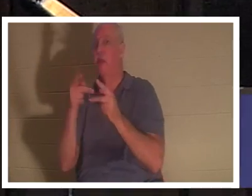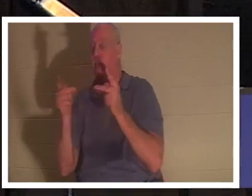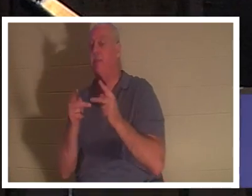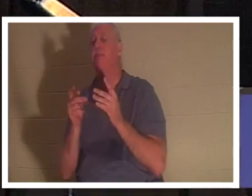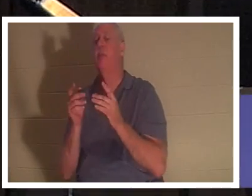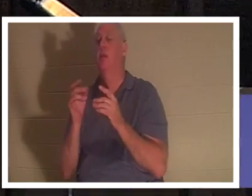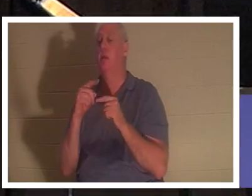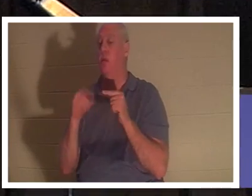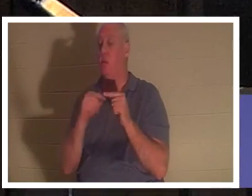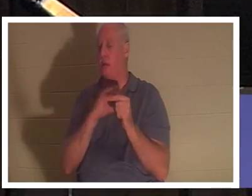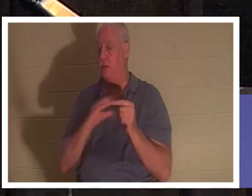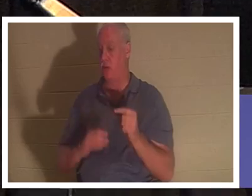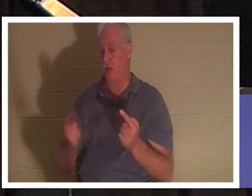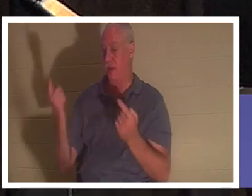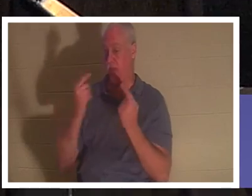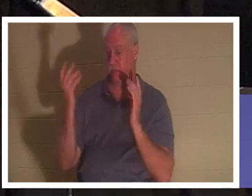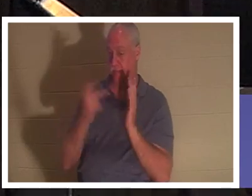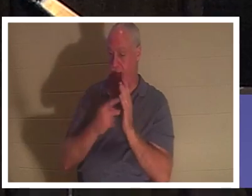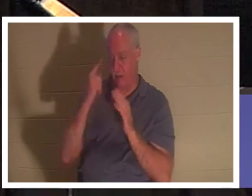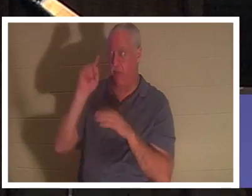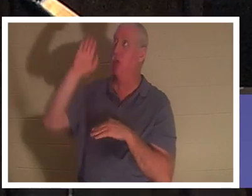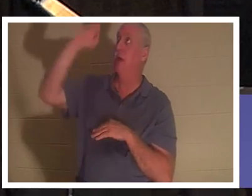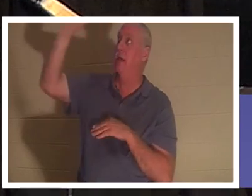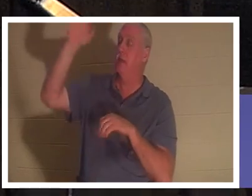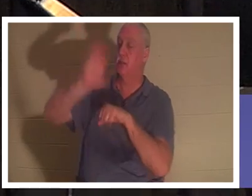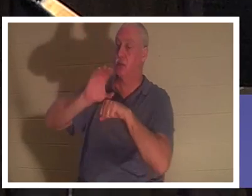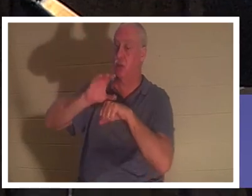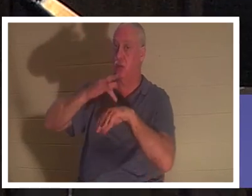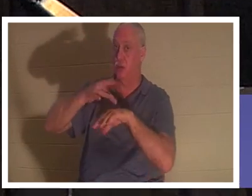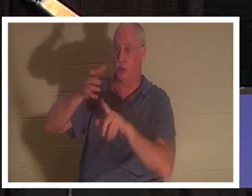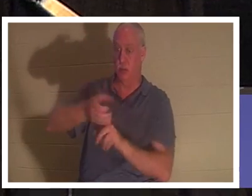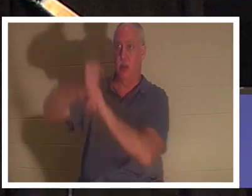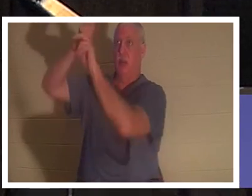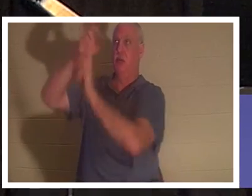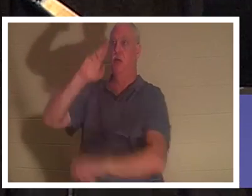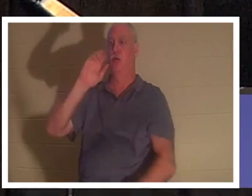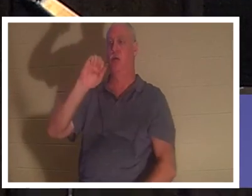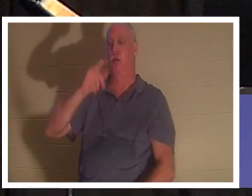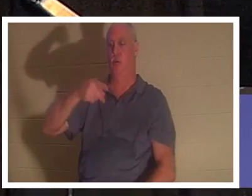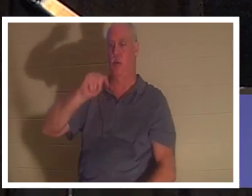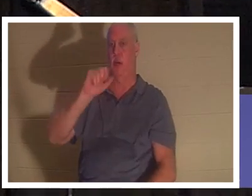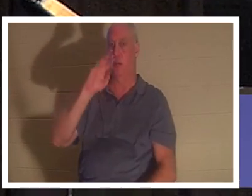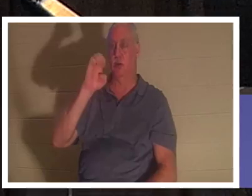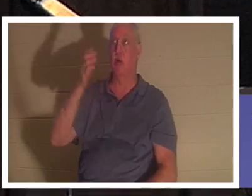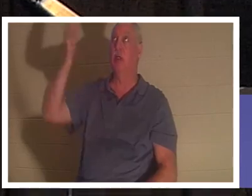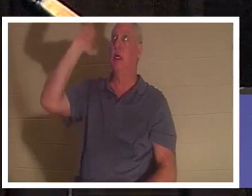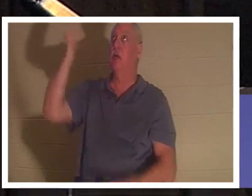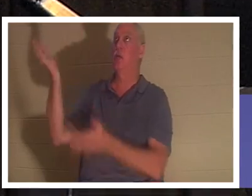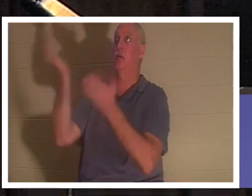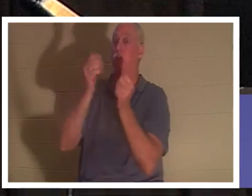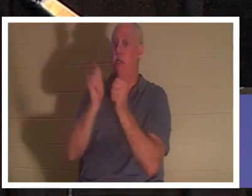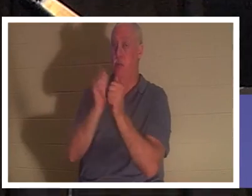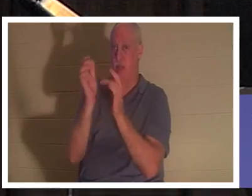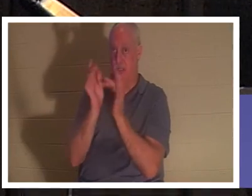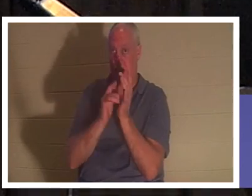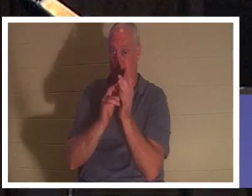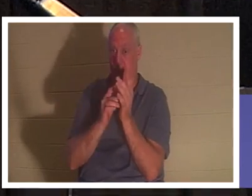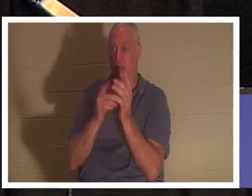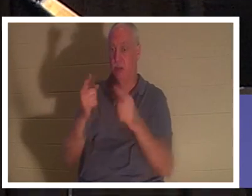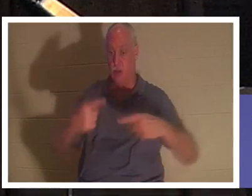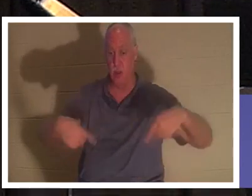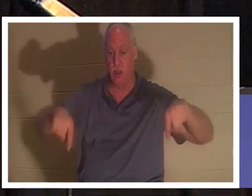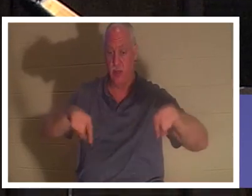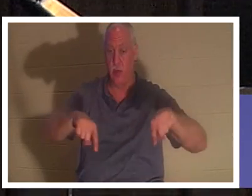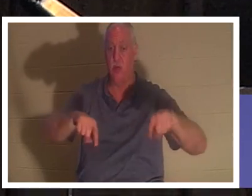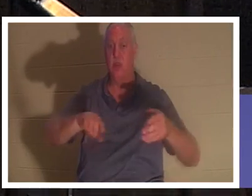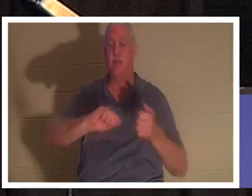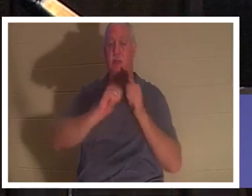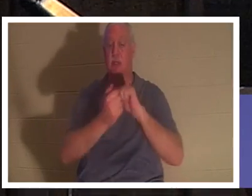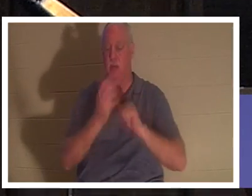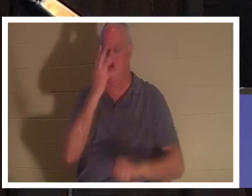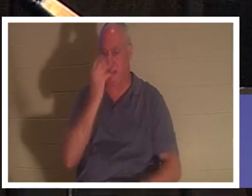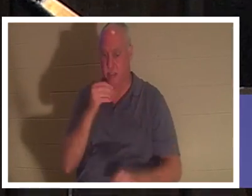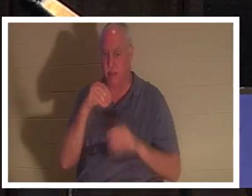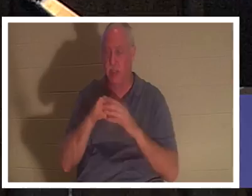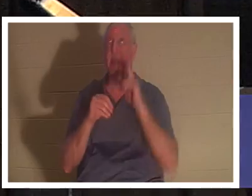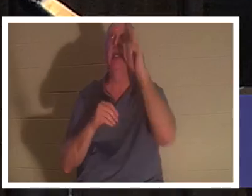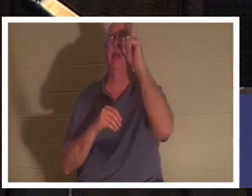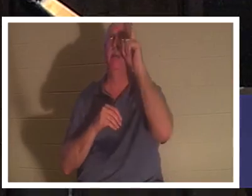अपने चर्च के उत्साह के लिए वापस आएगा, तो परमेश्वर यीशु के साथ उन लोगों को लाएगा, जो उसमें सो गए हैं। 1